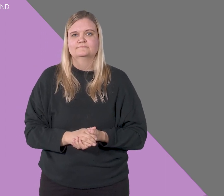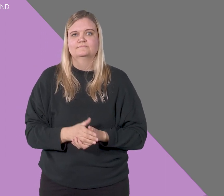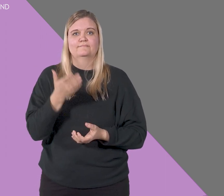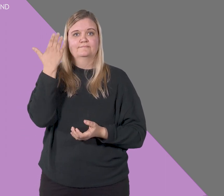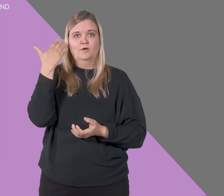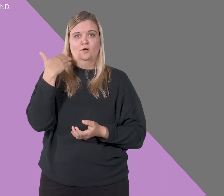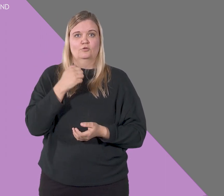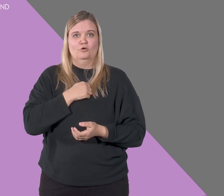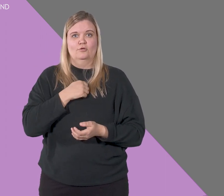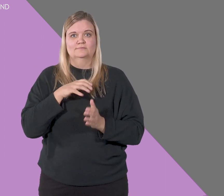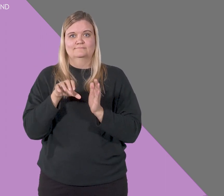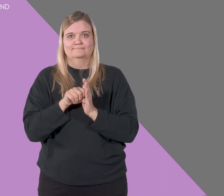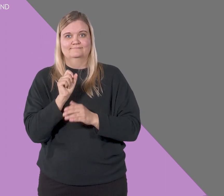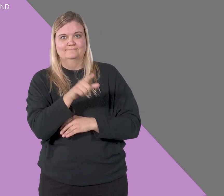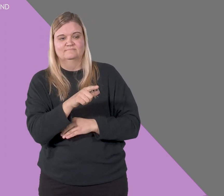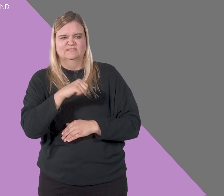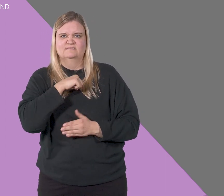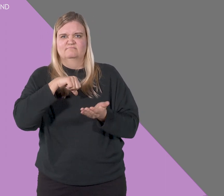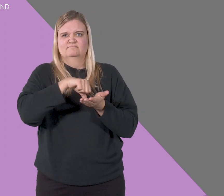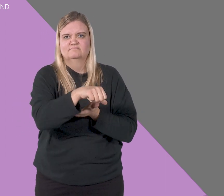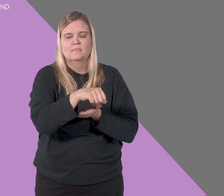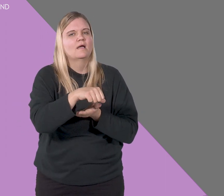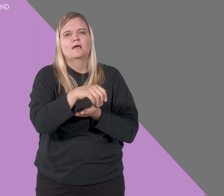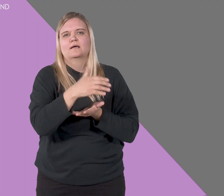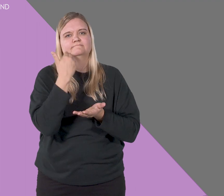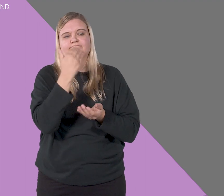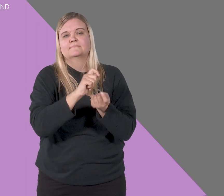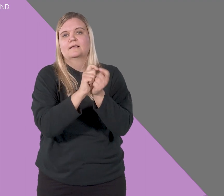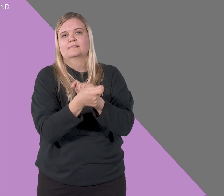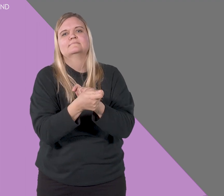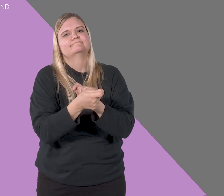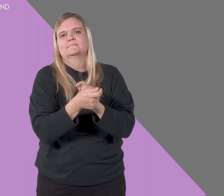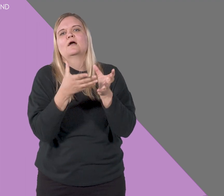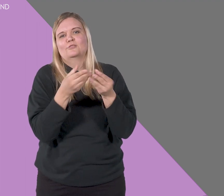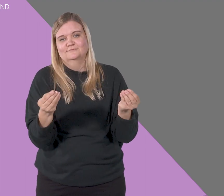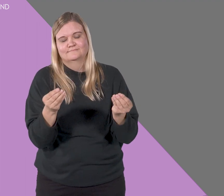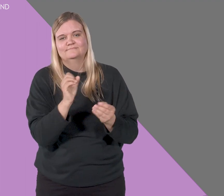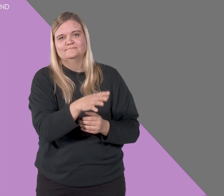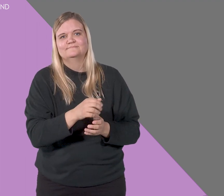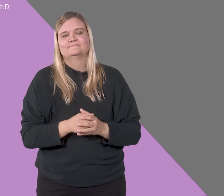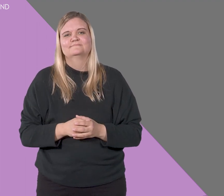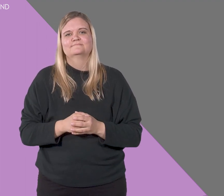Text i realtid kommer att vara en avgiftsfri tjänst för användaren, - vilket avviker från nödtextmeddelandet.